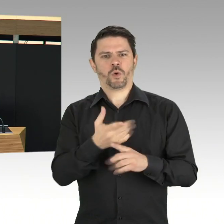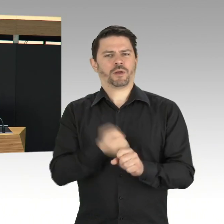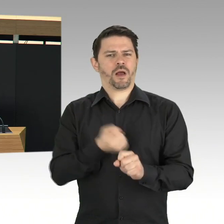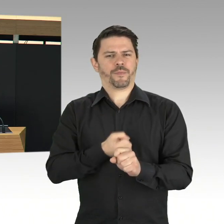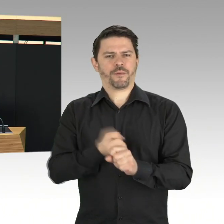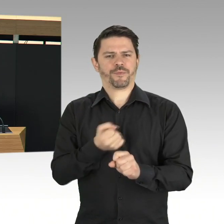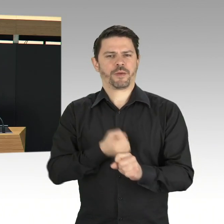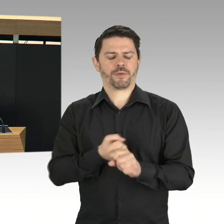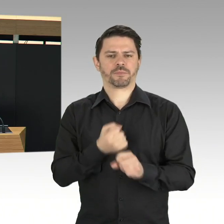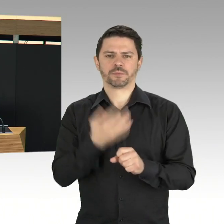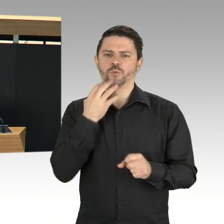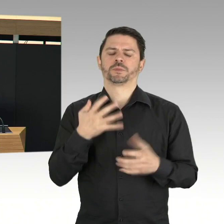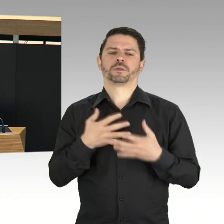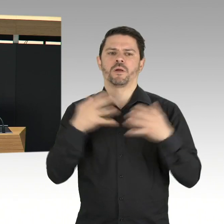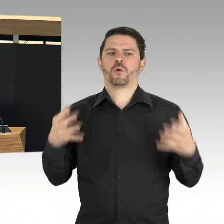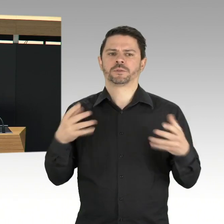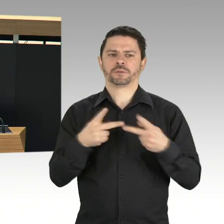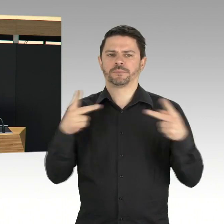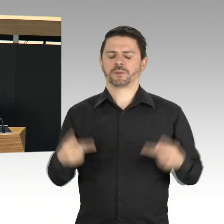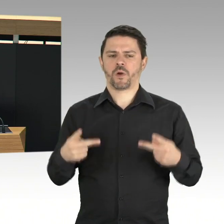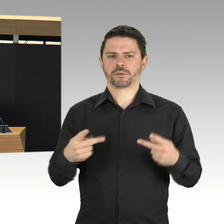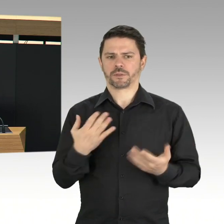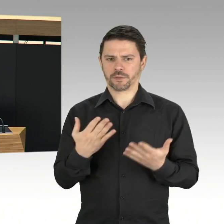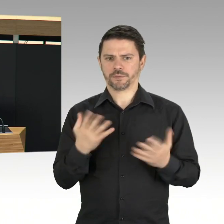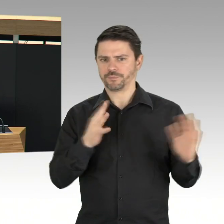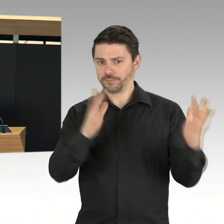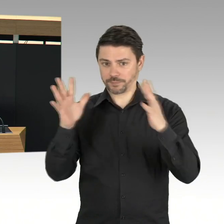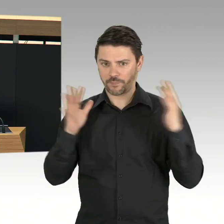Aber jetzt vielleicht zum Thema. Meine Damen und Herren,